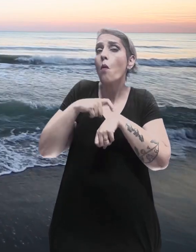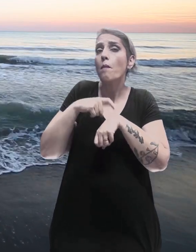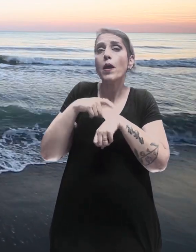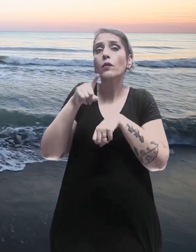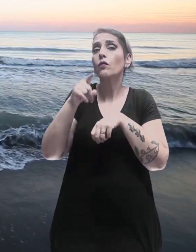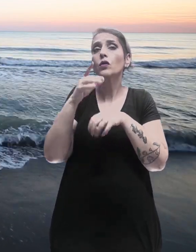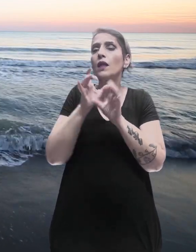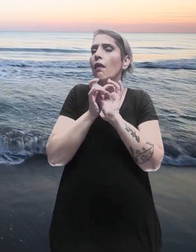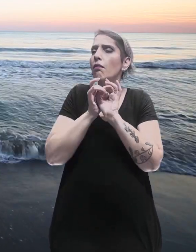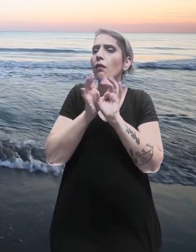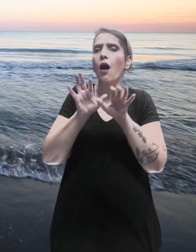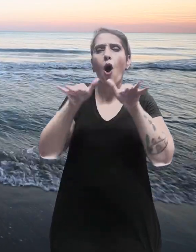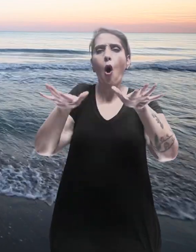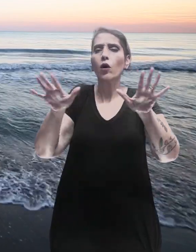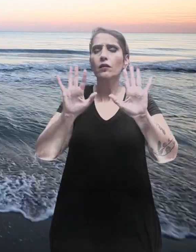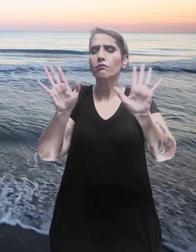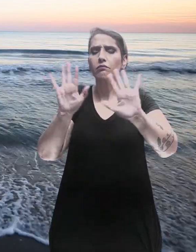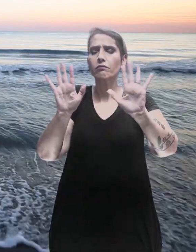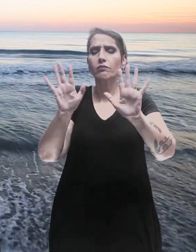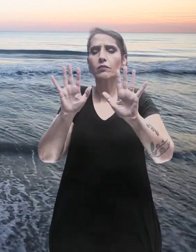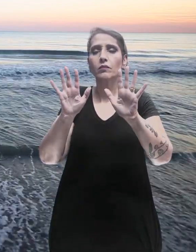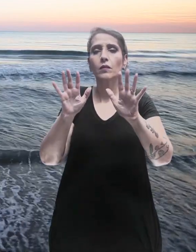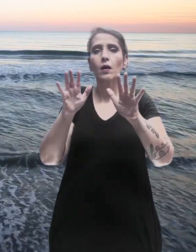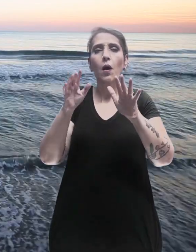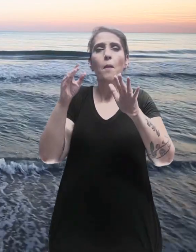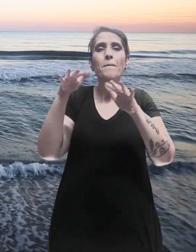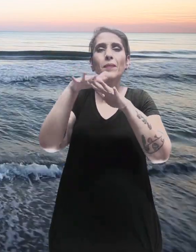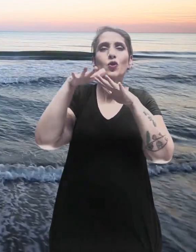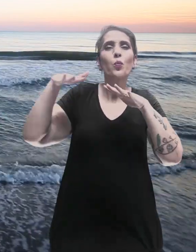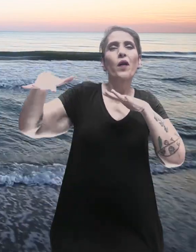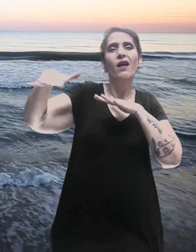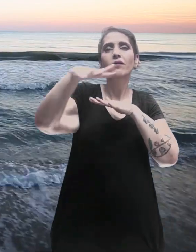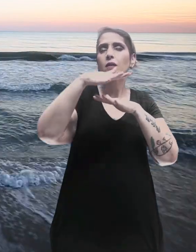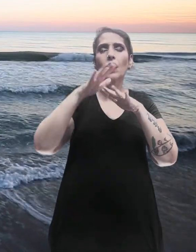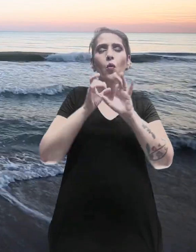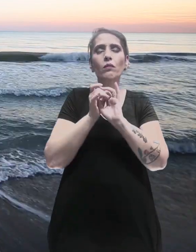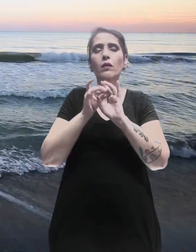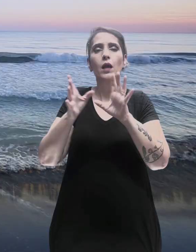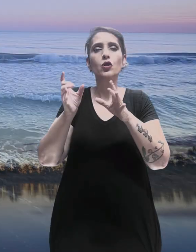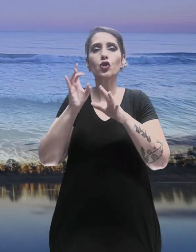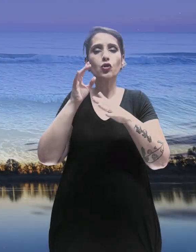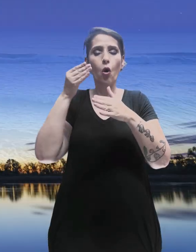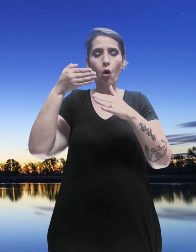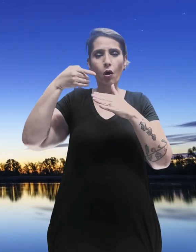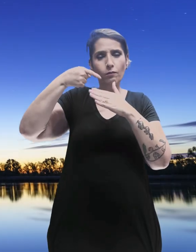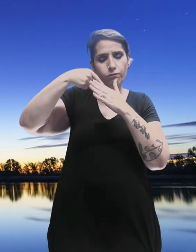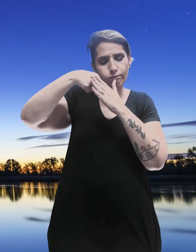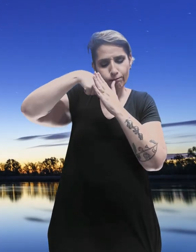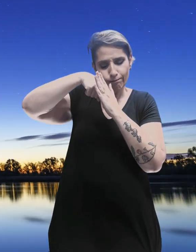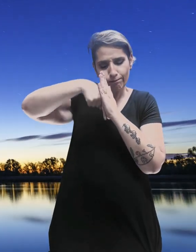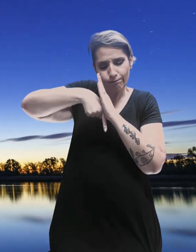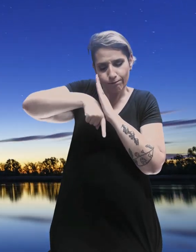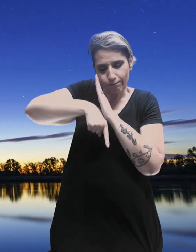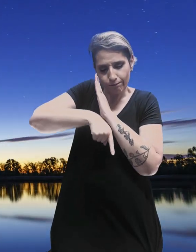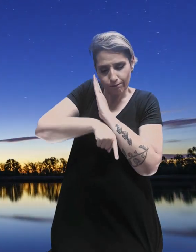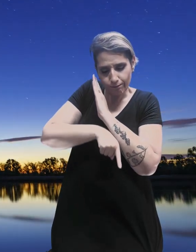incessante das ondas... e apenas repousasse na profundidade do seu ser?